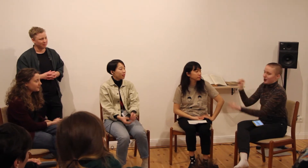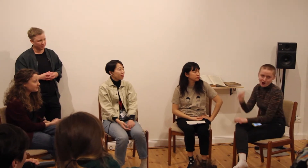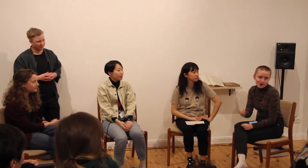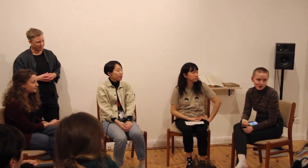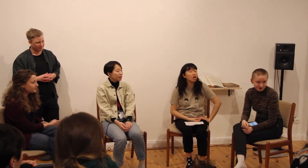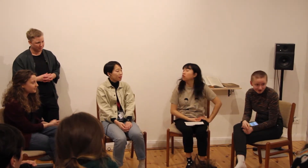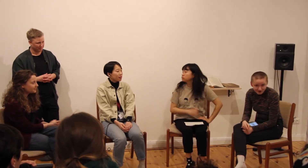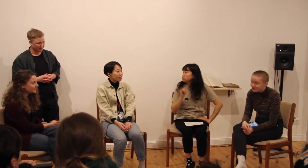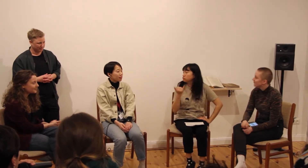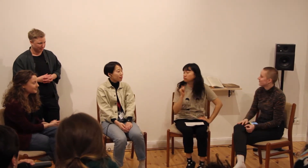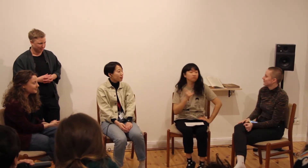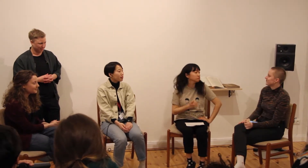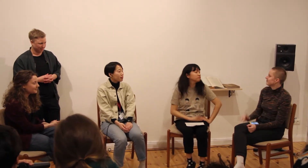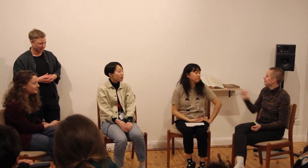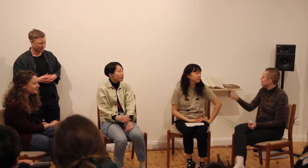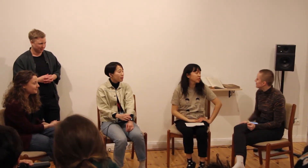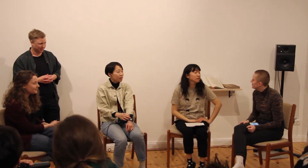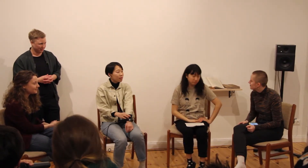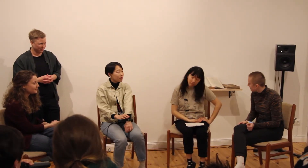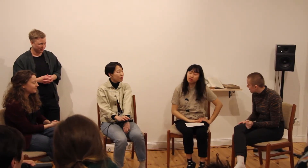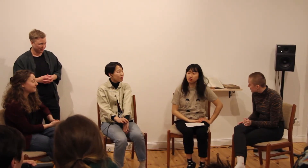Deswegen werden wir beide auch Fragen an die beiden stellen.